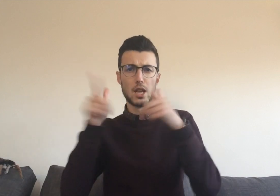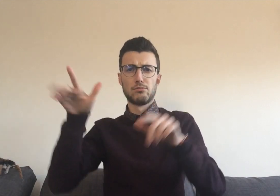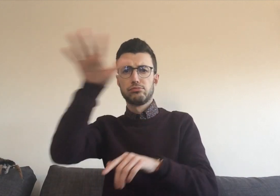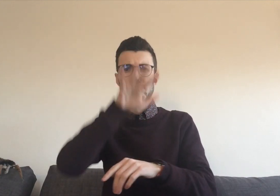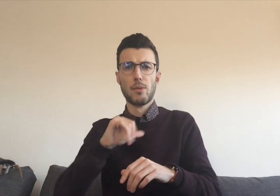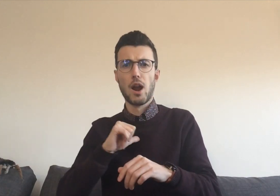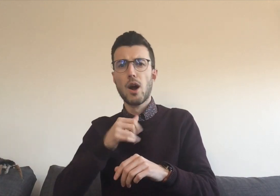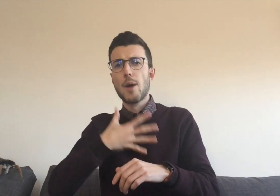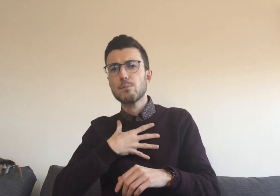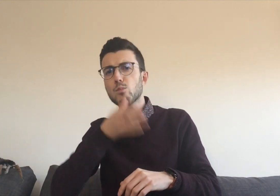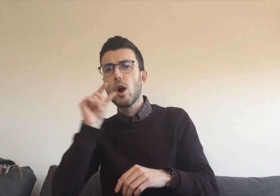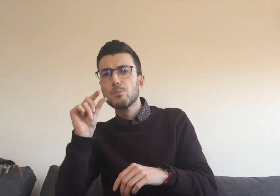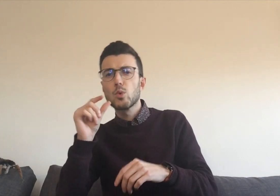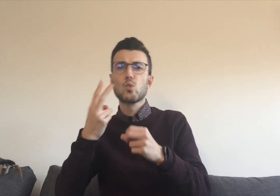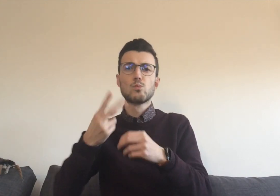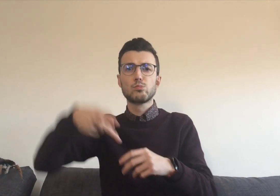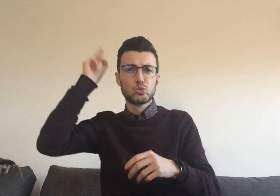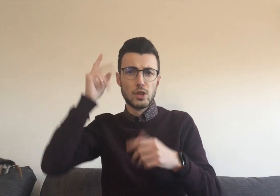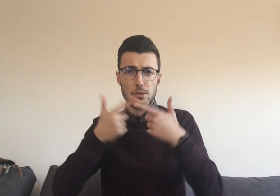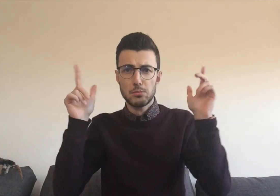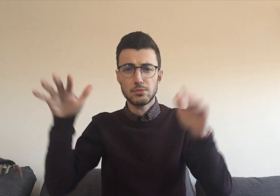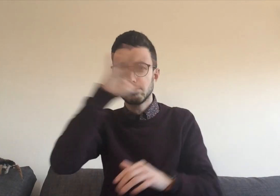bien sûr chacun met ses limites comme il veut !